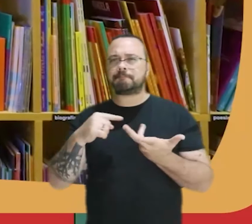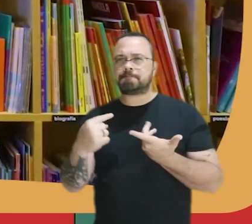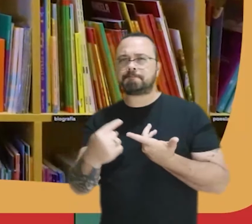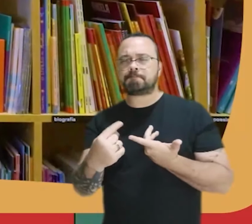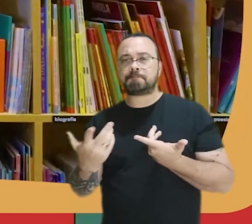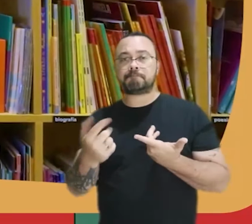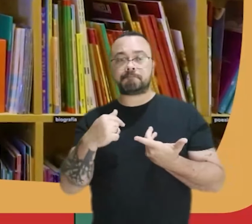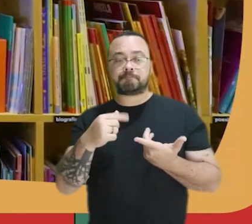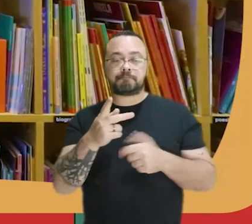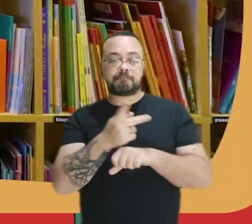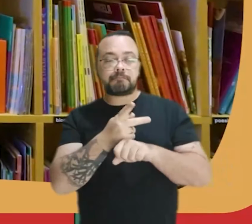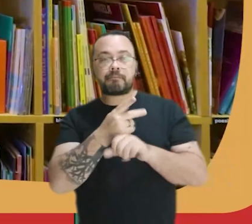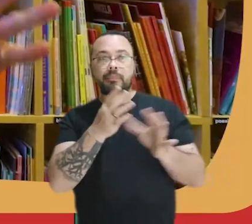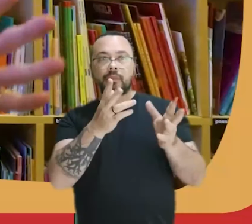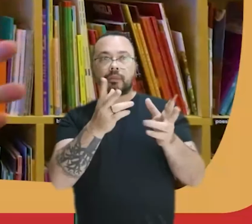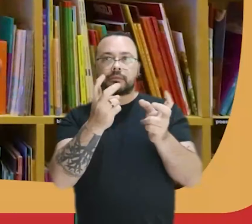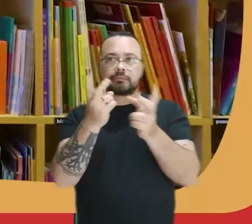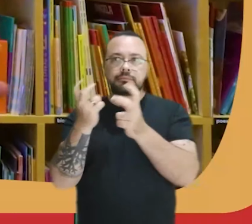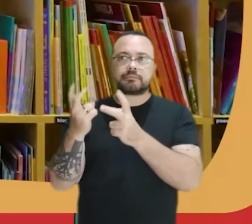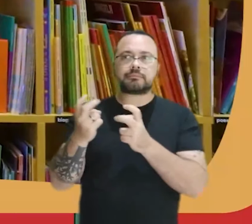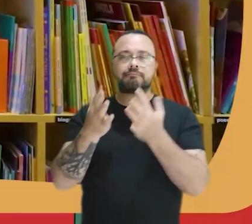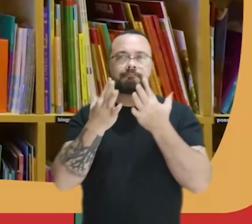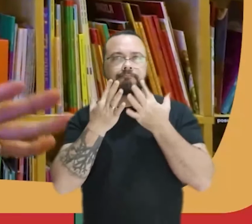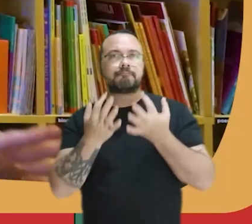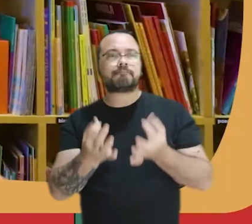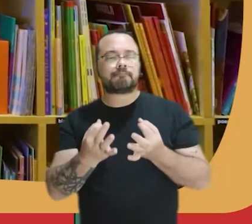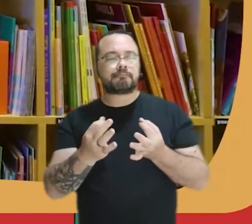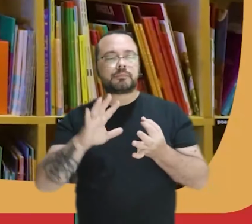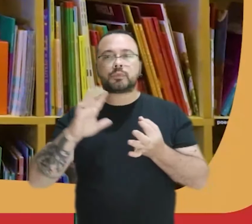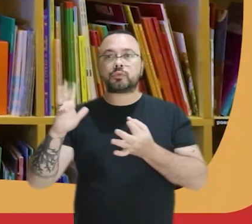Se você tiver atento, você vai perceber que todos os livros são